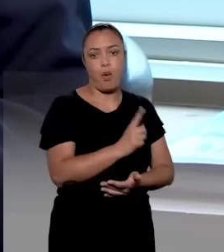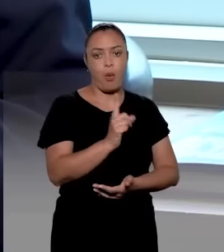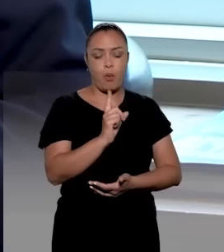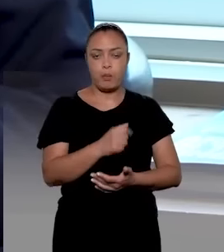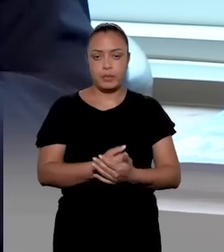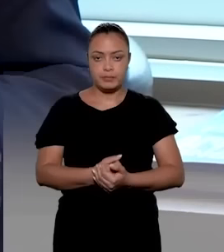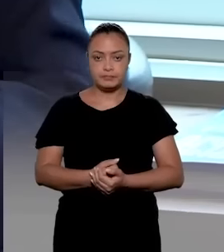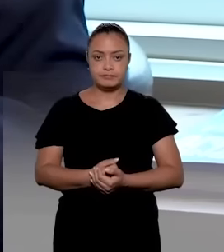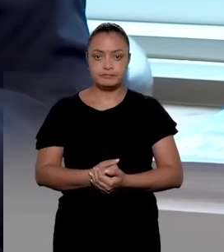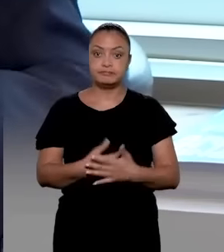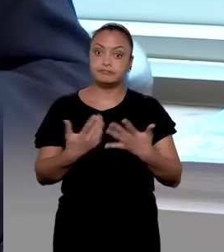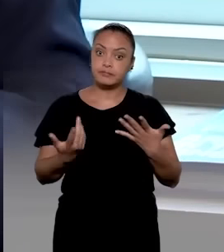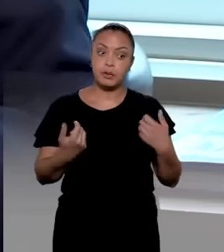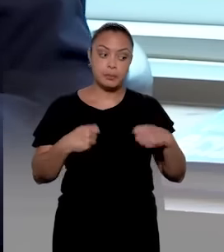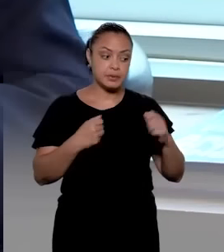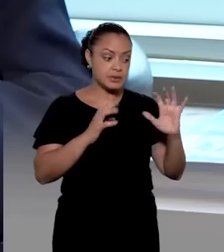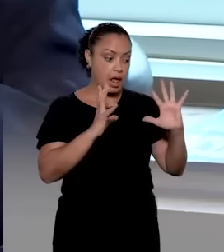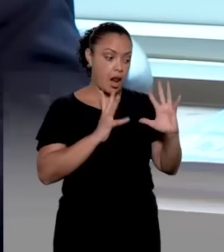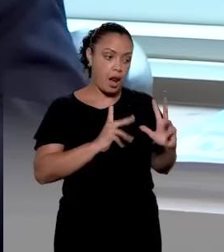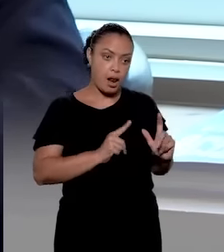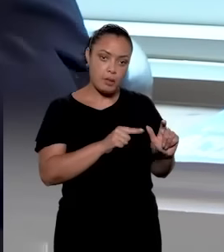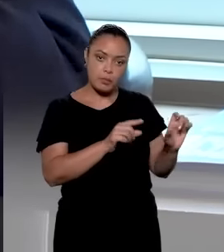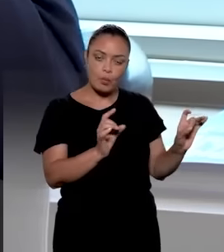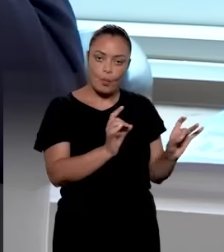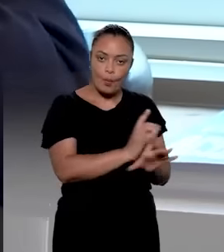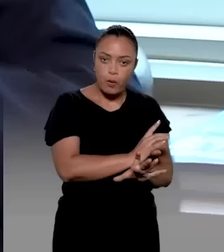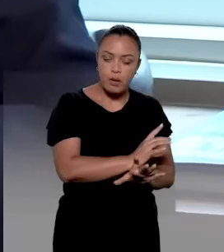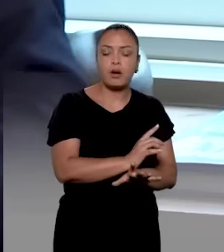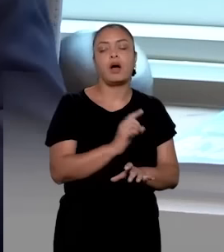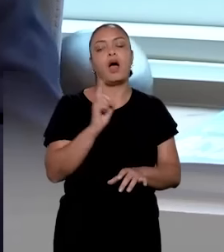estoque e não compra, fica paralisado. Então, tem que limpar o estoque,